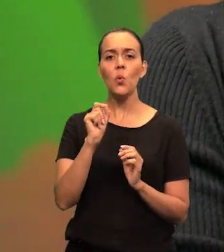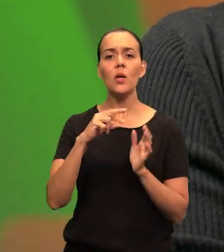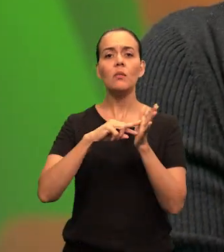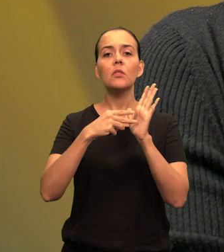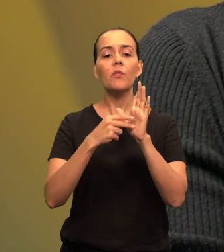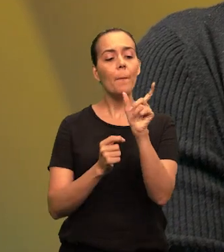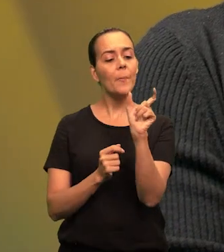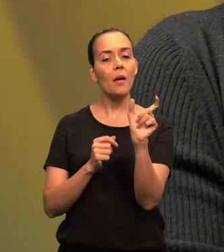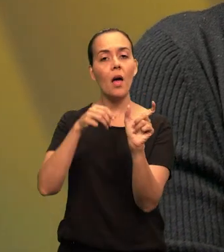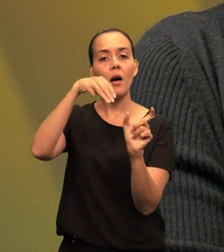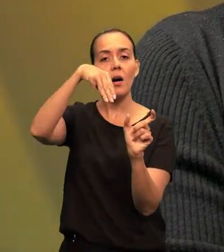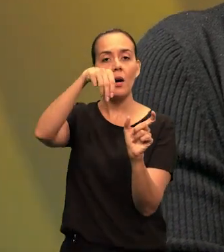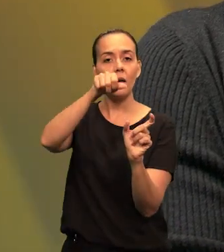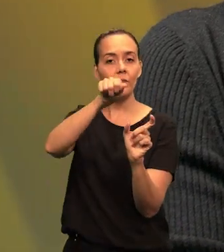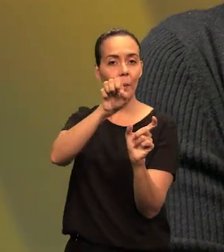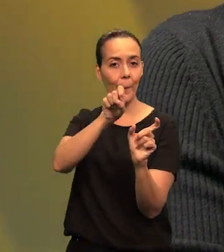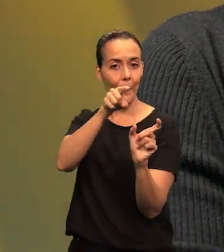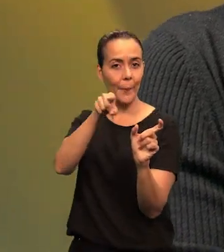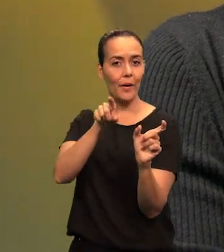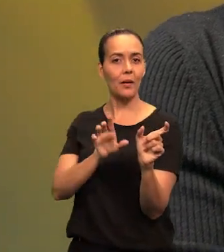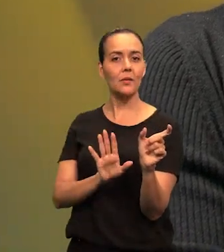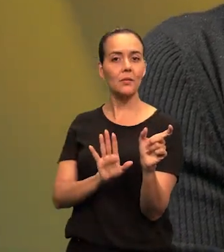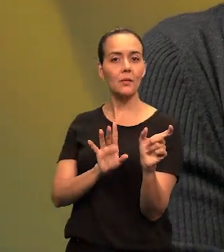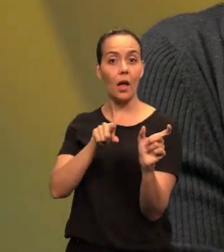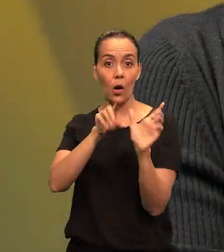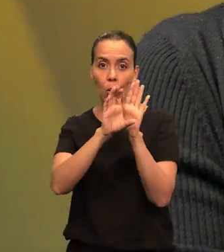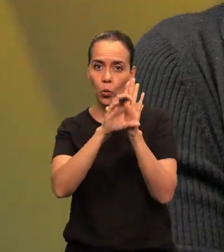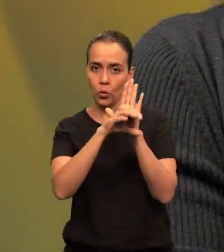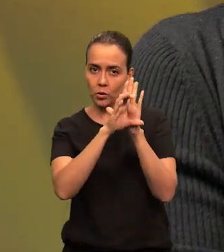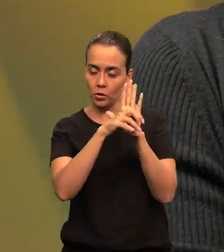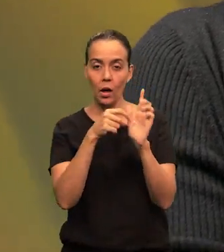o que é a palavra mãe? É uma palavra, é um conceito,